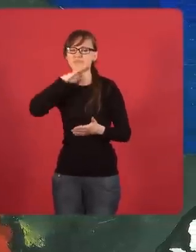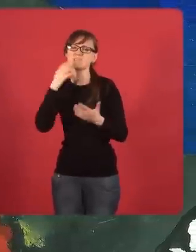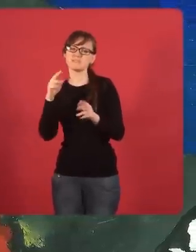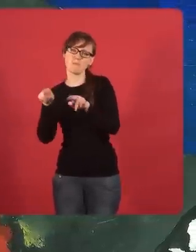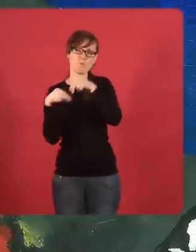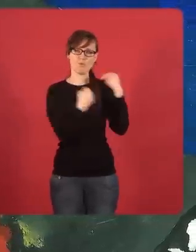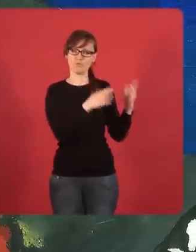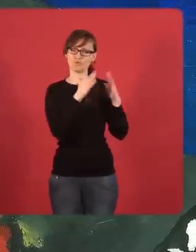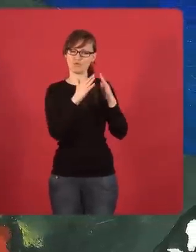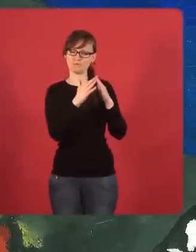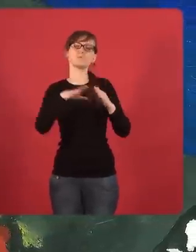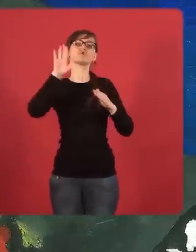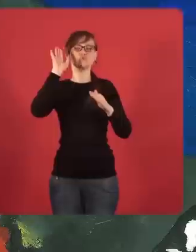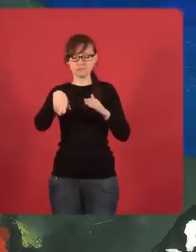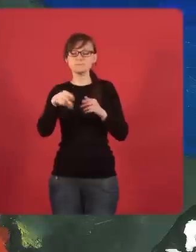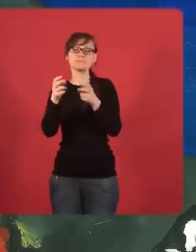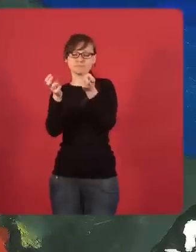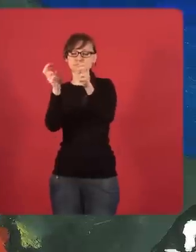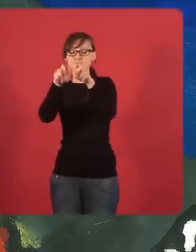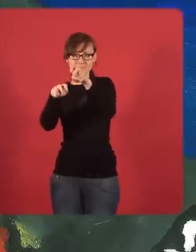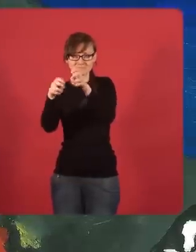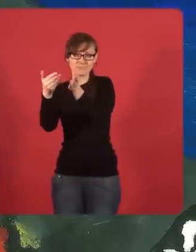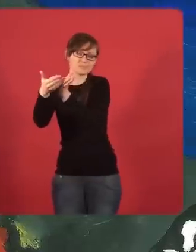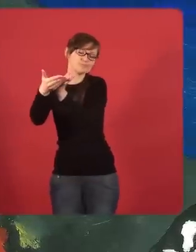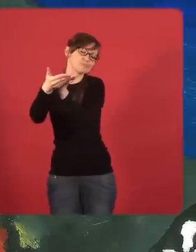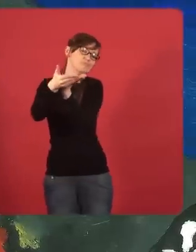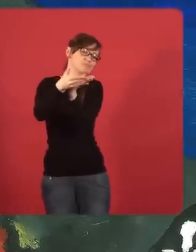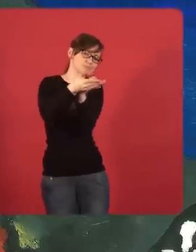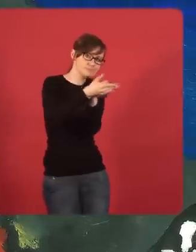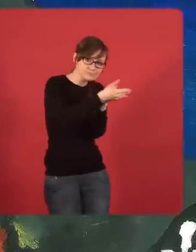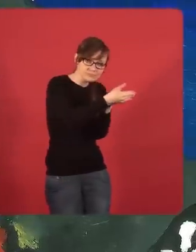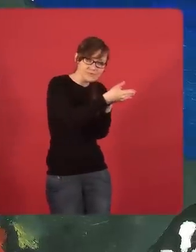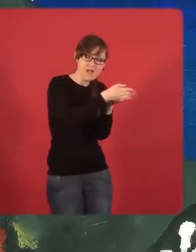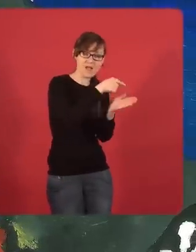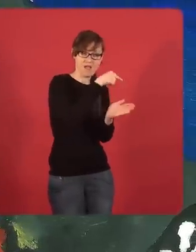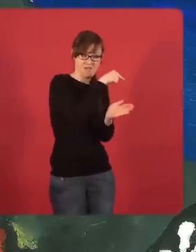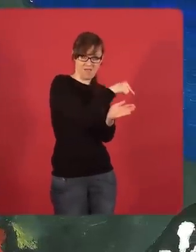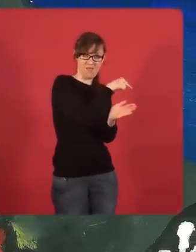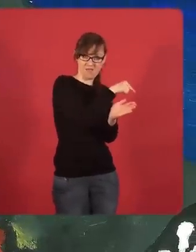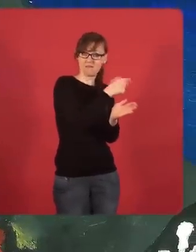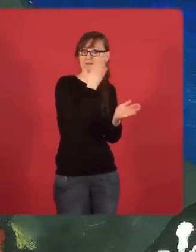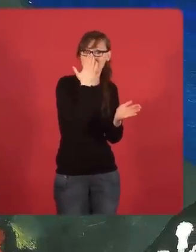Chłopcy już mieli dość i postanowili wrócić do domu